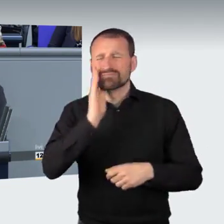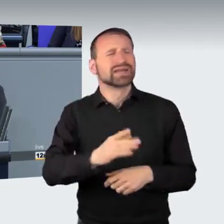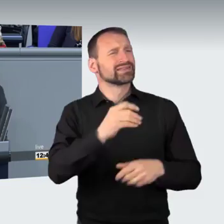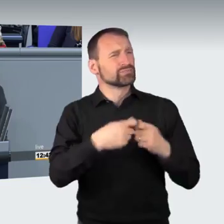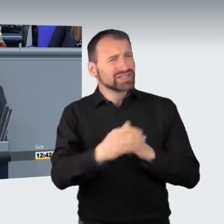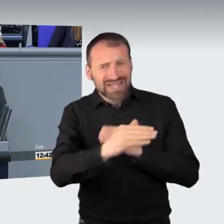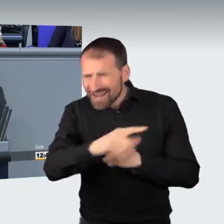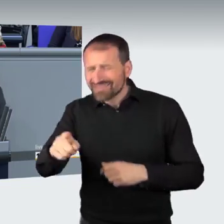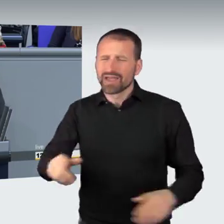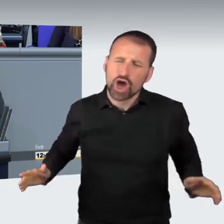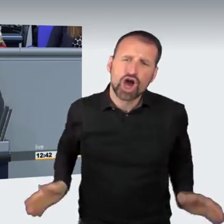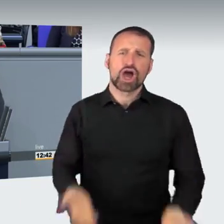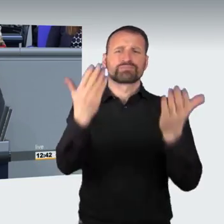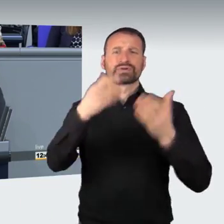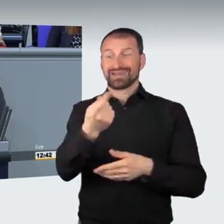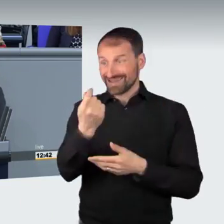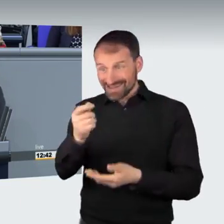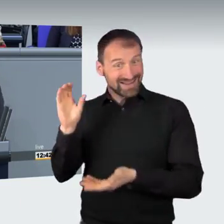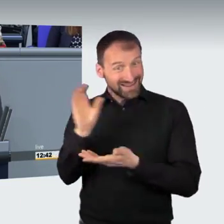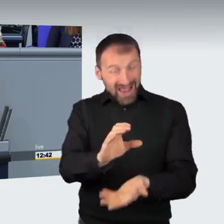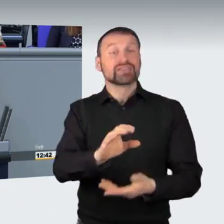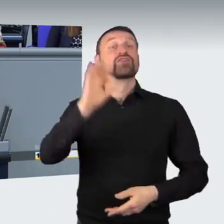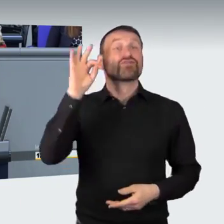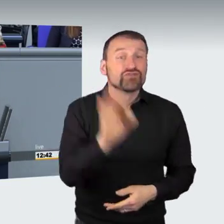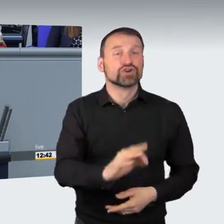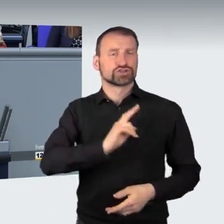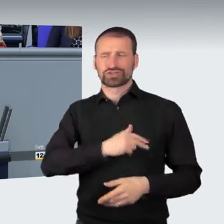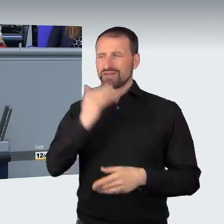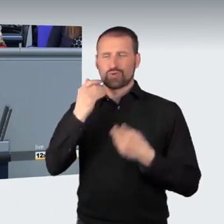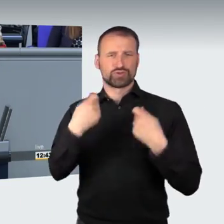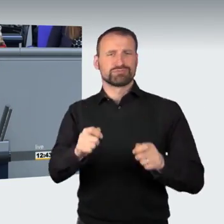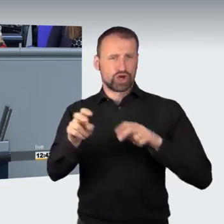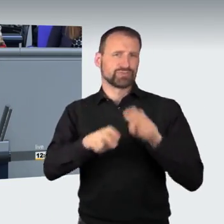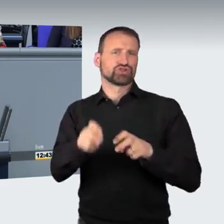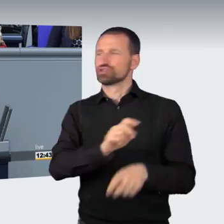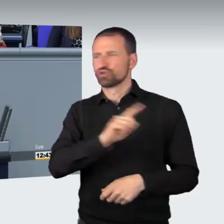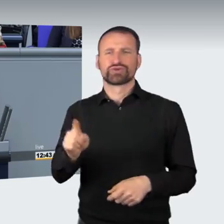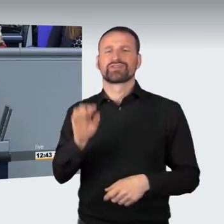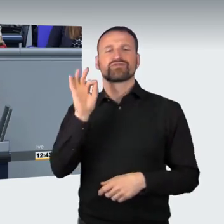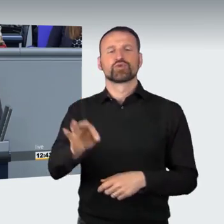statt in irgendwelchen Haushaltslöchern zu versickern. Es ist unanständig,